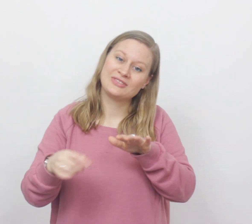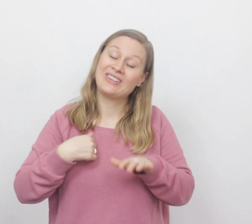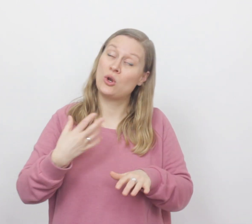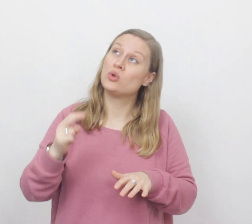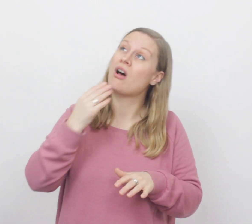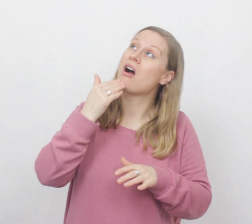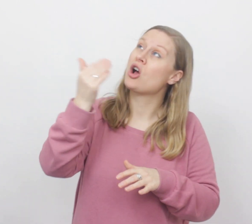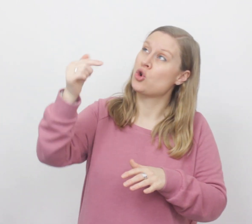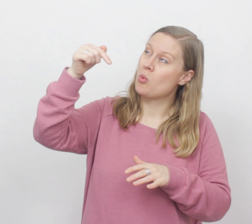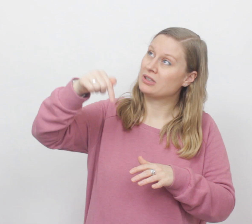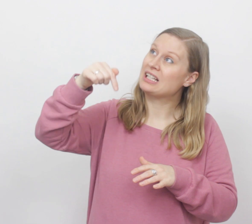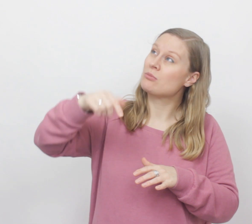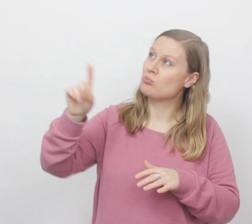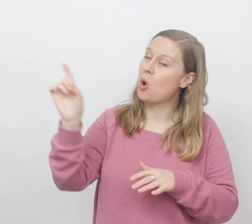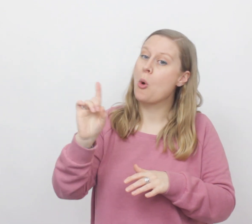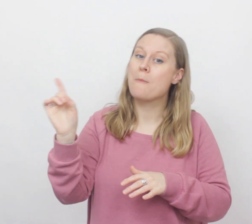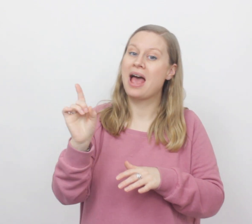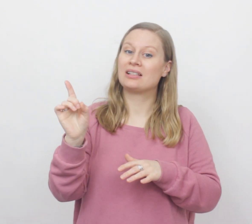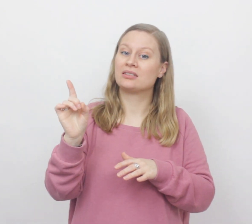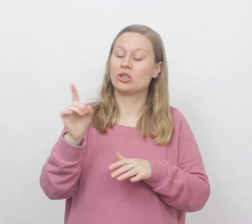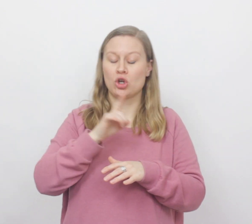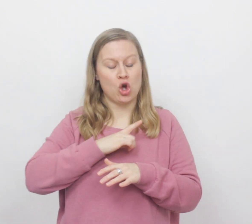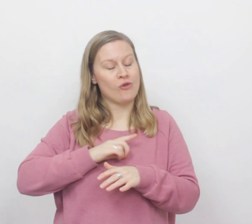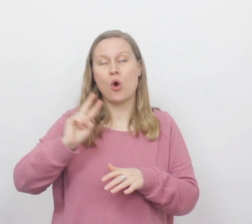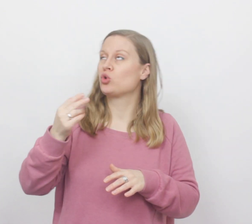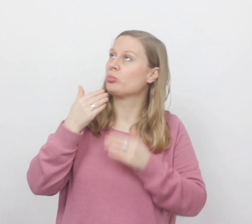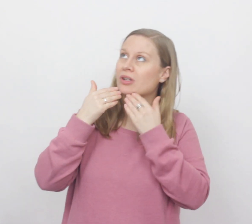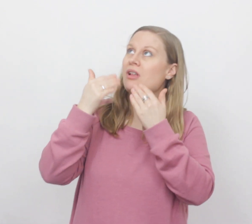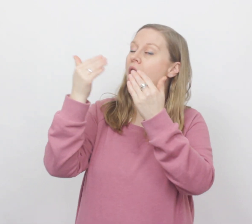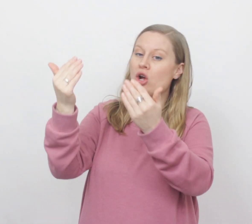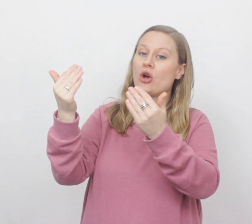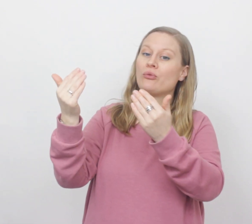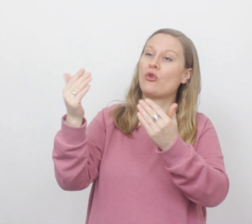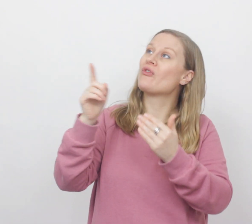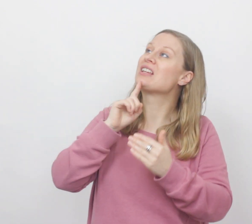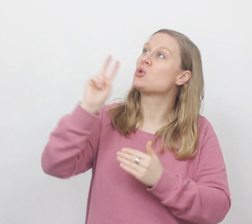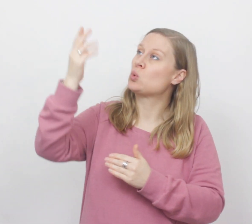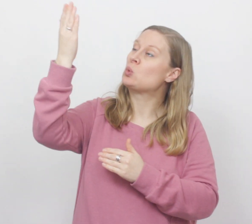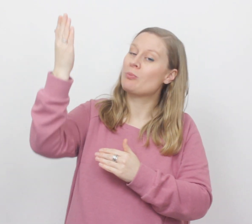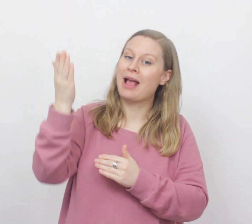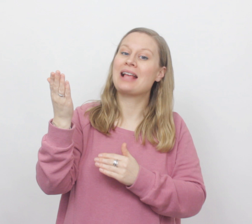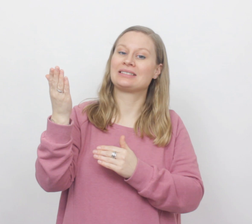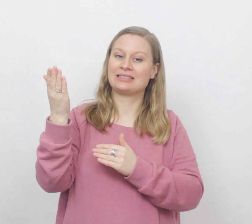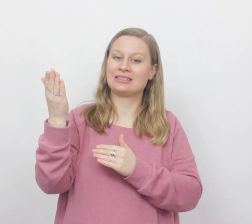Ik wil U danken op dit moment, gewoon U bedanken voor Wie U bent,